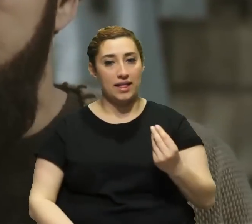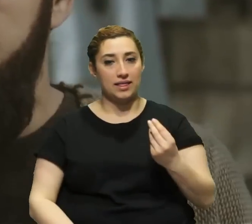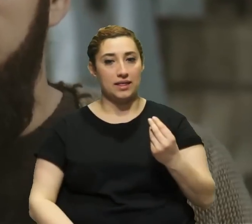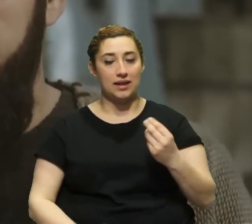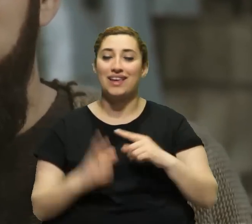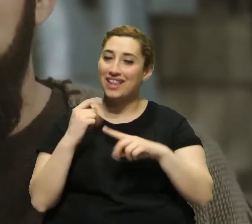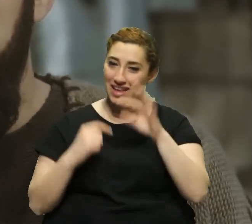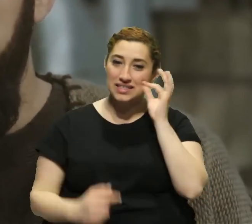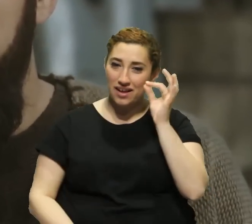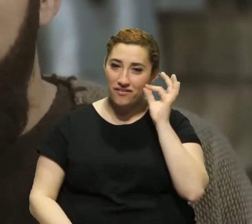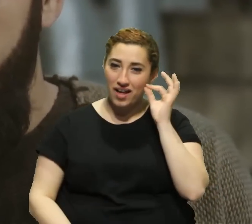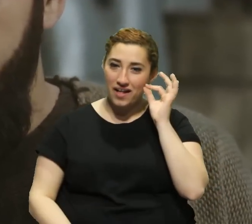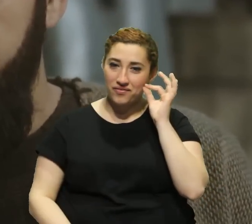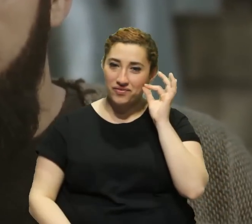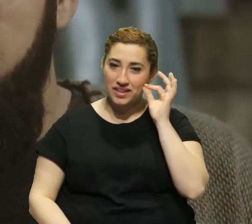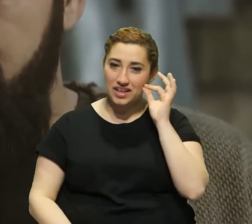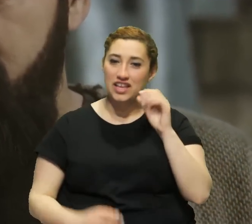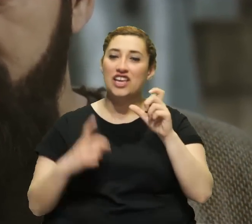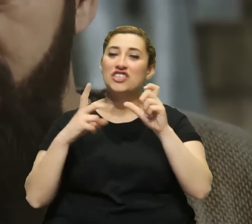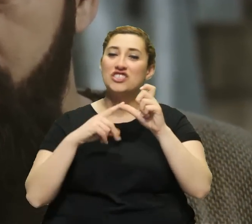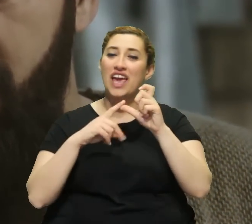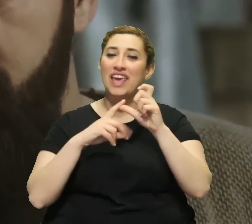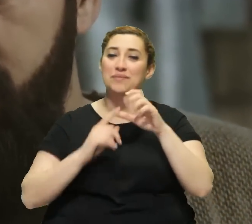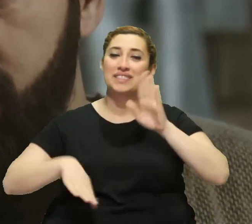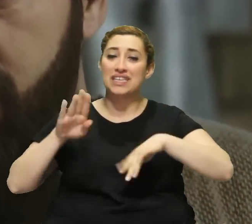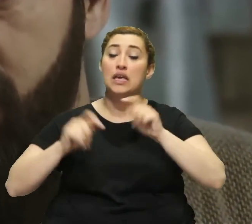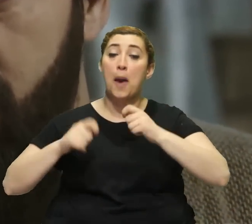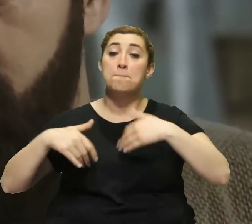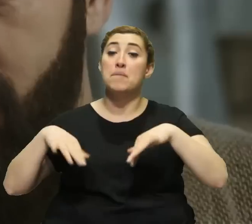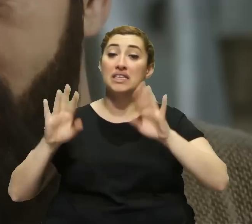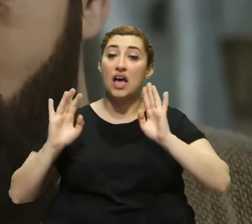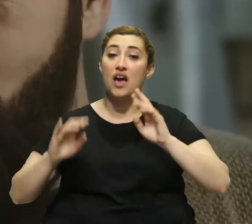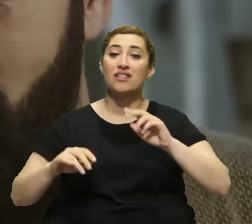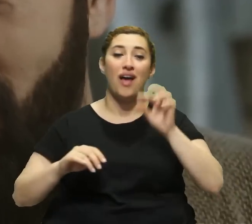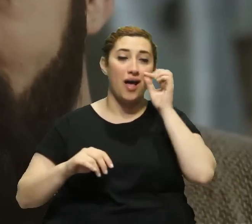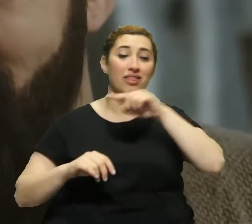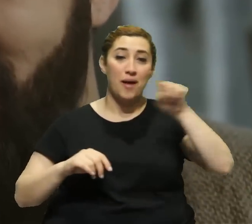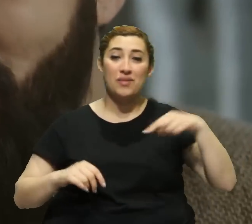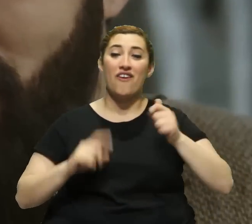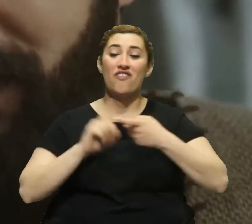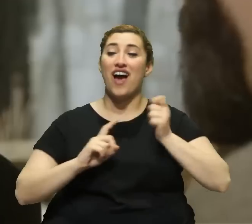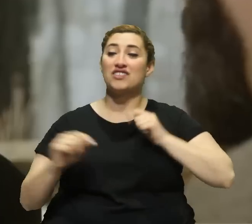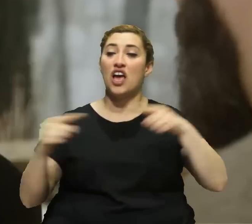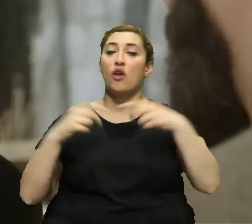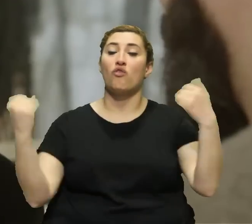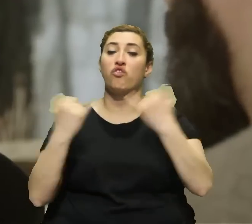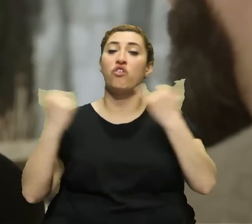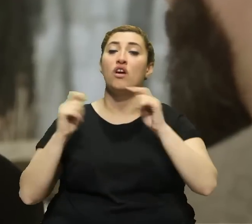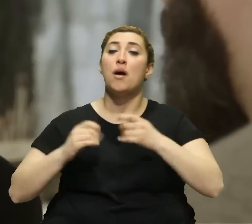İlyas Efendi, Şeyh’imiz teskin etmeyeydi... …ahilerle kolcular arasında kan dökülecek idi.